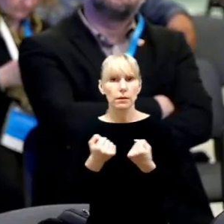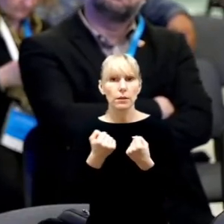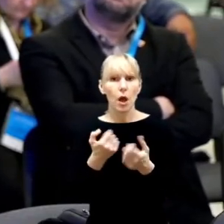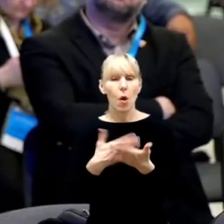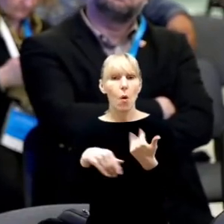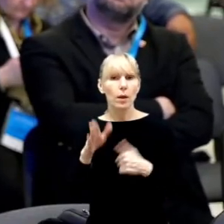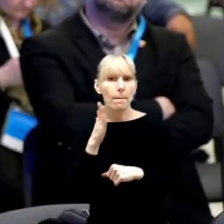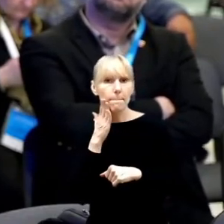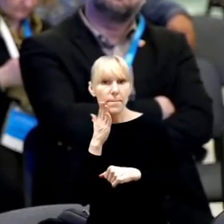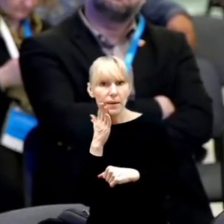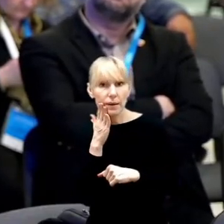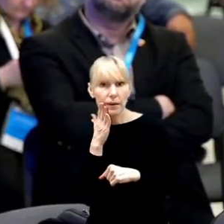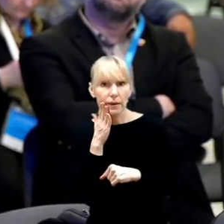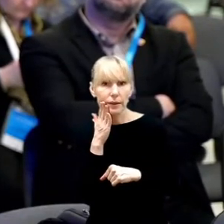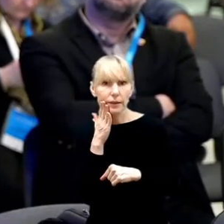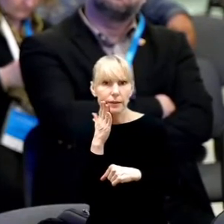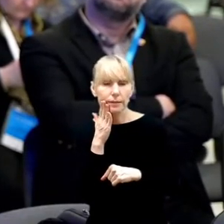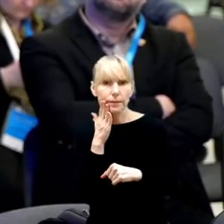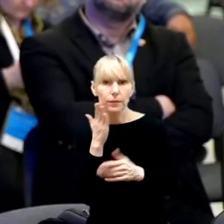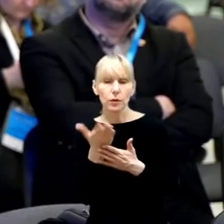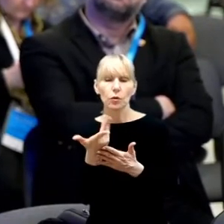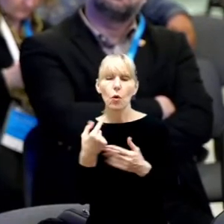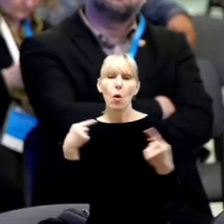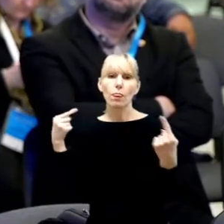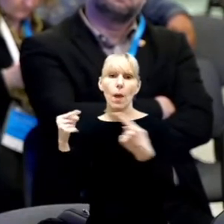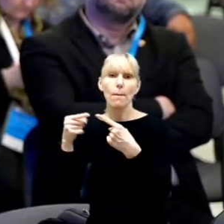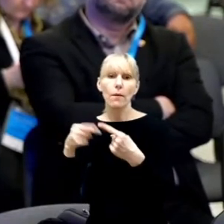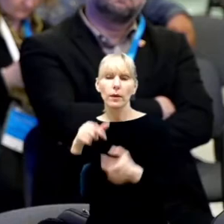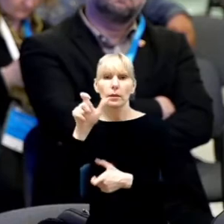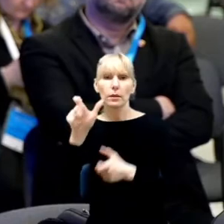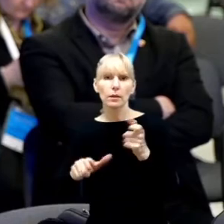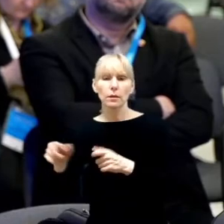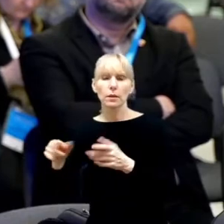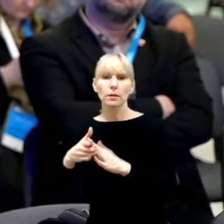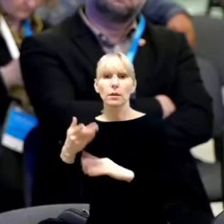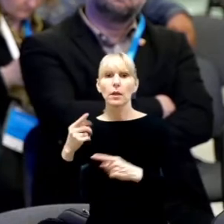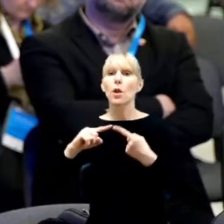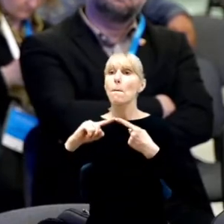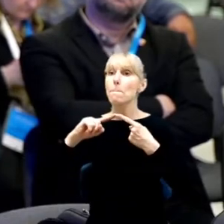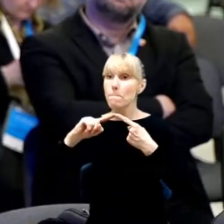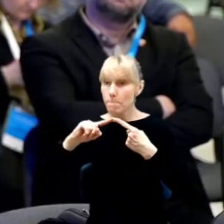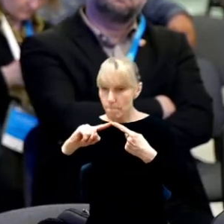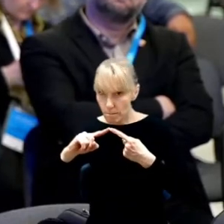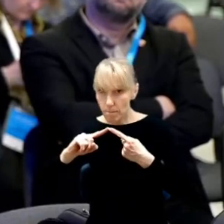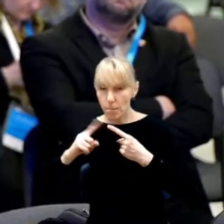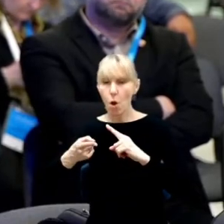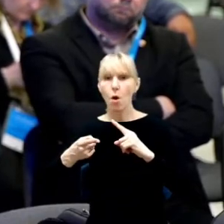do osób w wieku poprodukcyjnym, osób, które mają swoje potrzeby i osób,